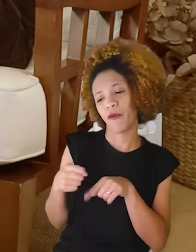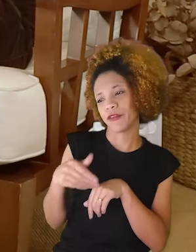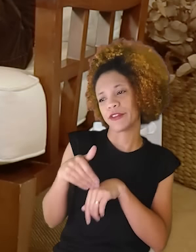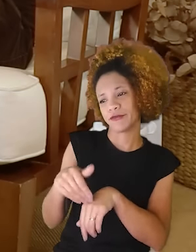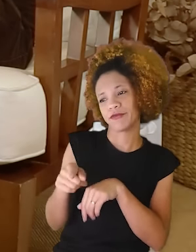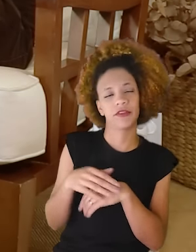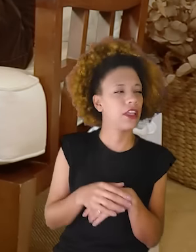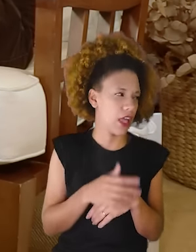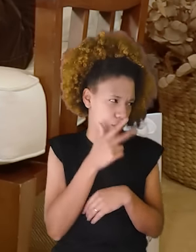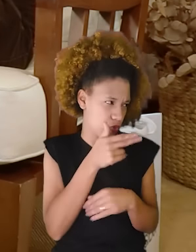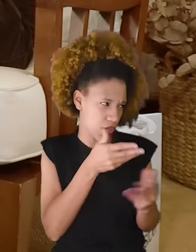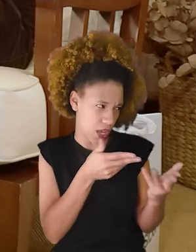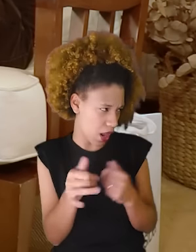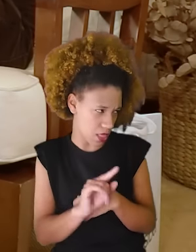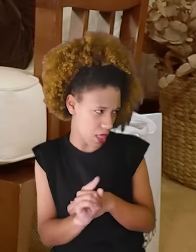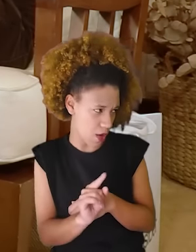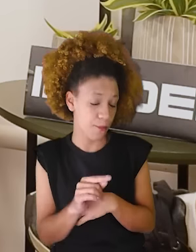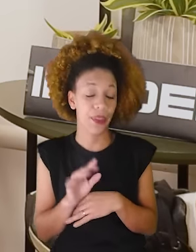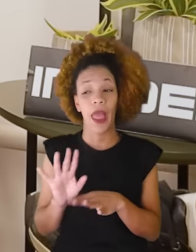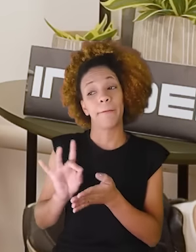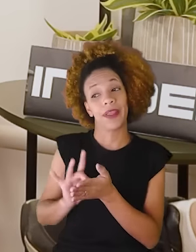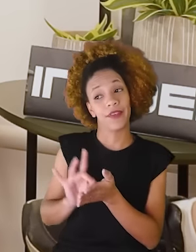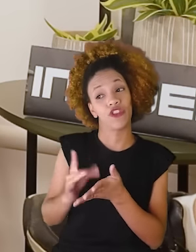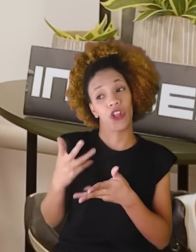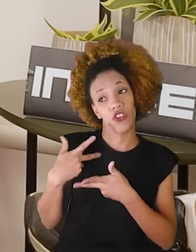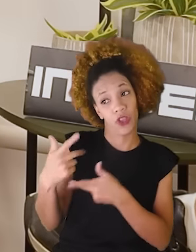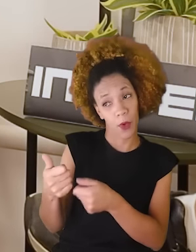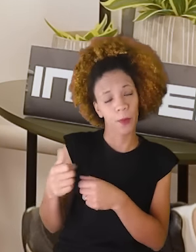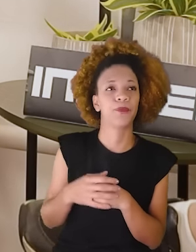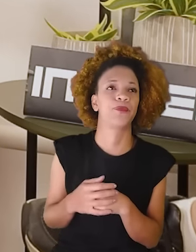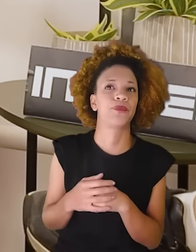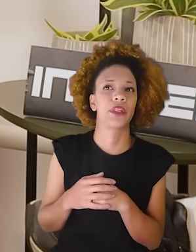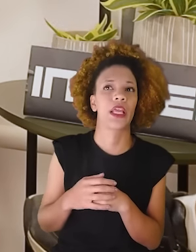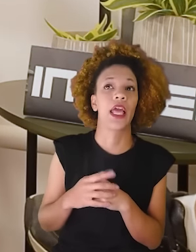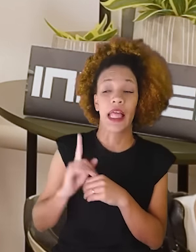você achou que ela tinha te chamado é porque na verdade ela chamou aí depois não chamou